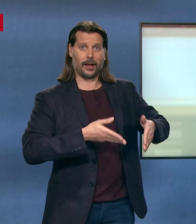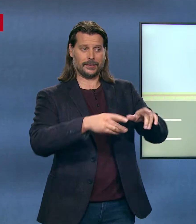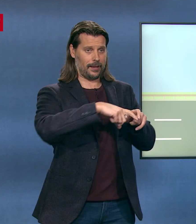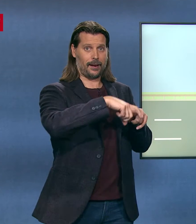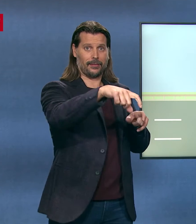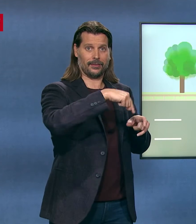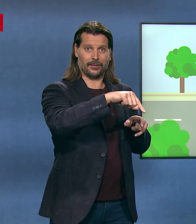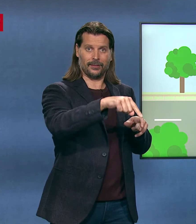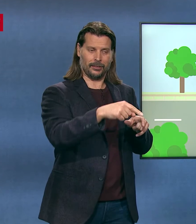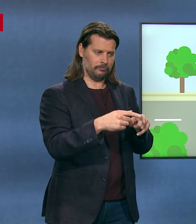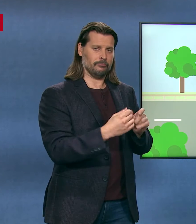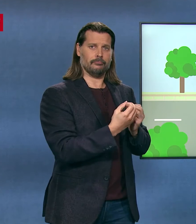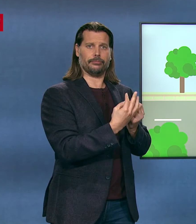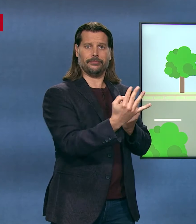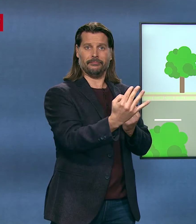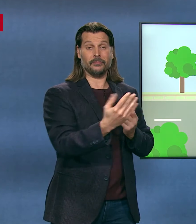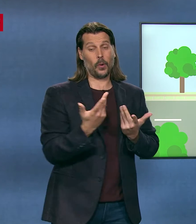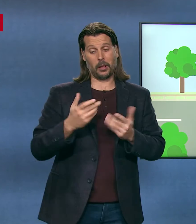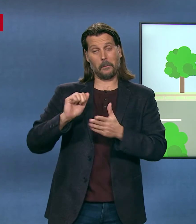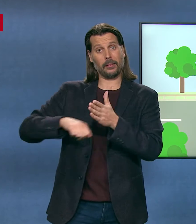z.B. Strassenränder oder ungenutze Betonflächen.